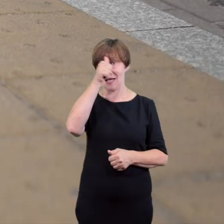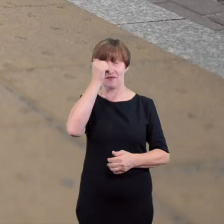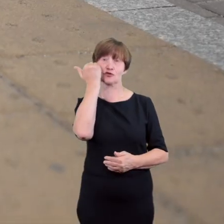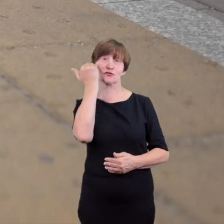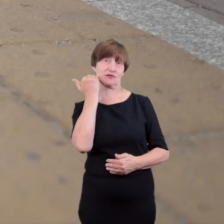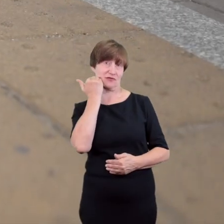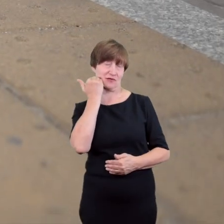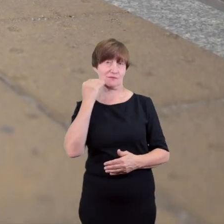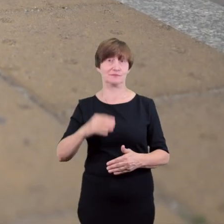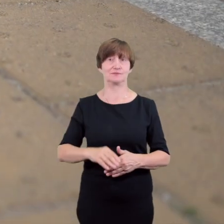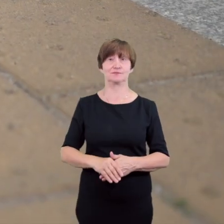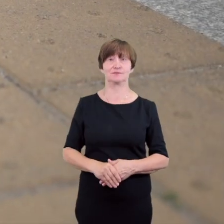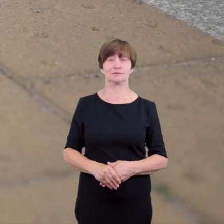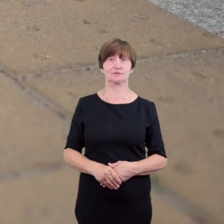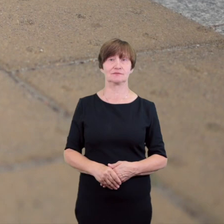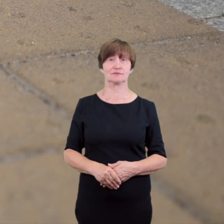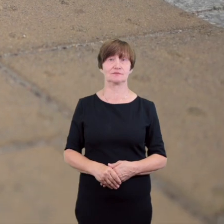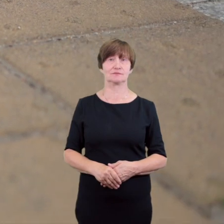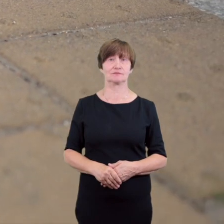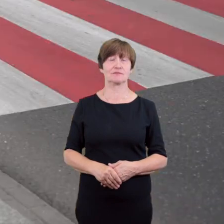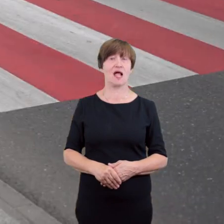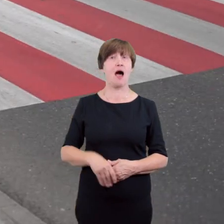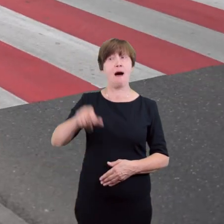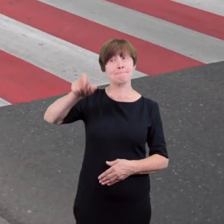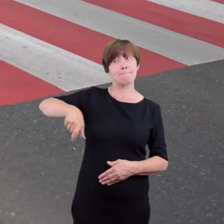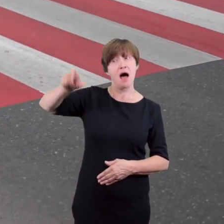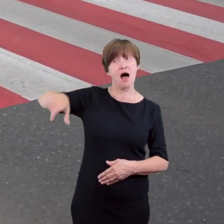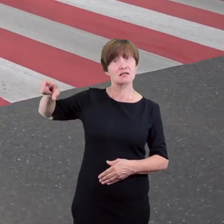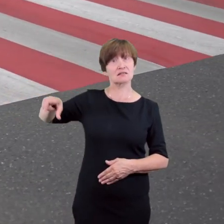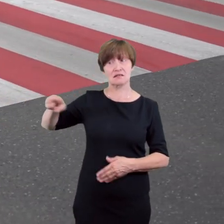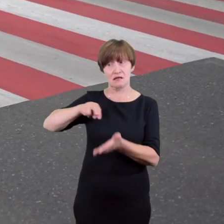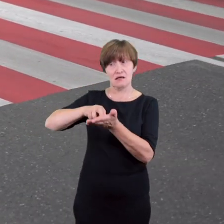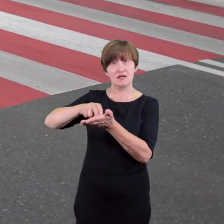należy obejść główny budynek z prawej strony Znajdziemy tam dostosowane